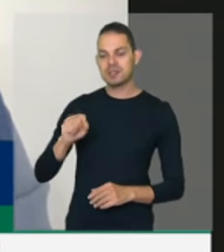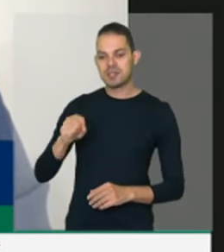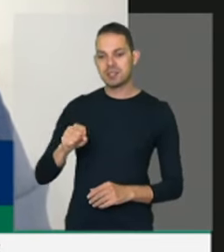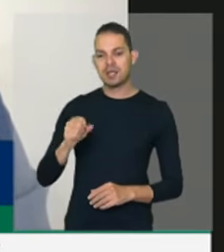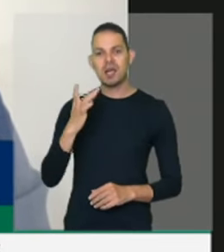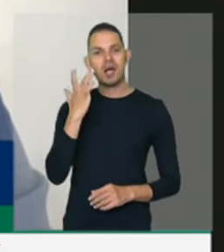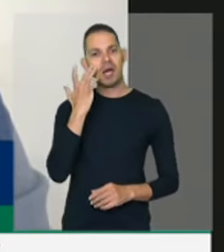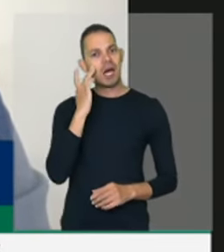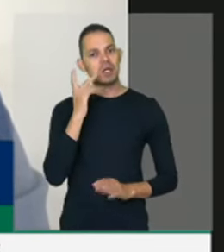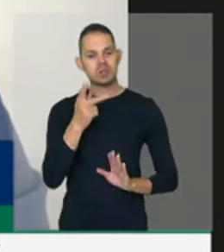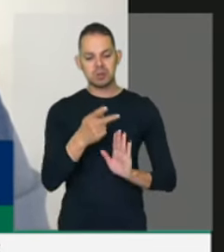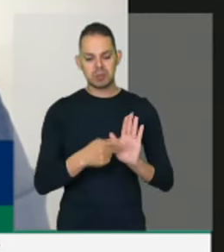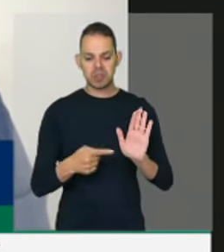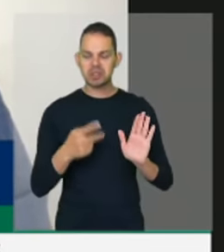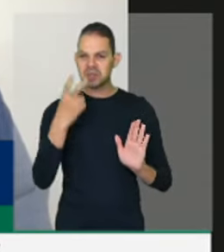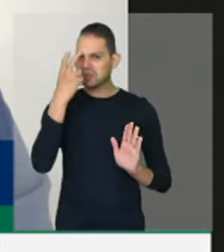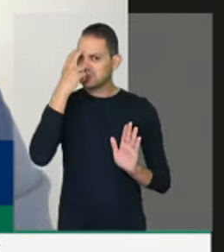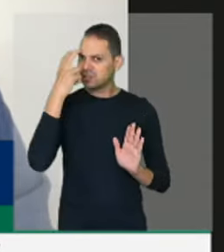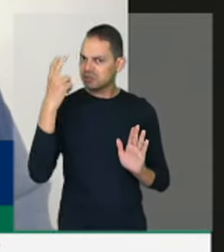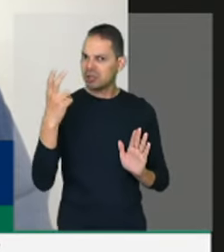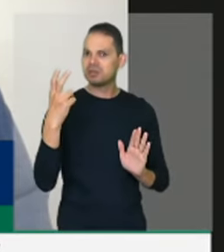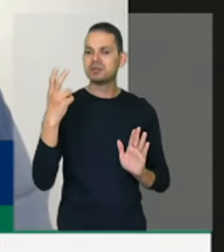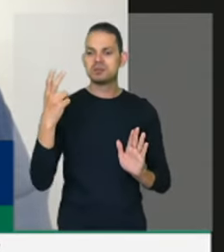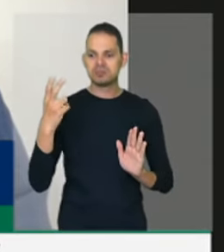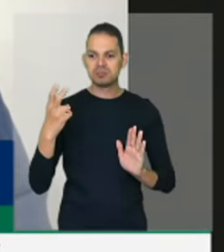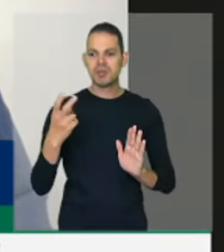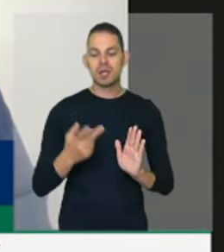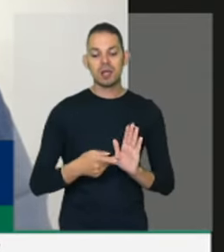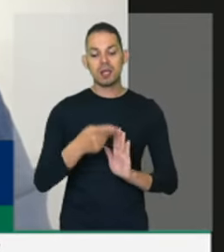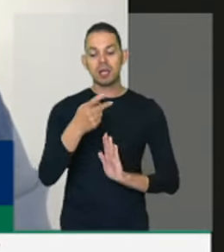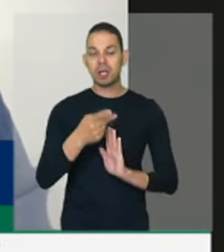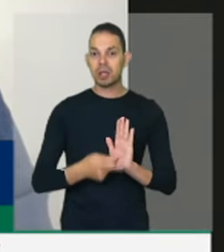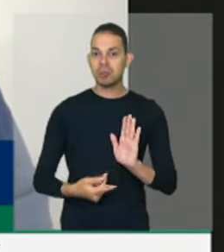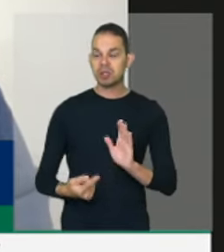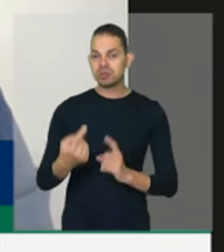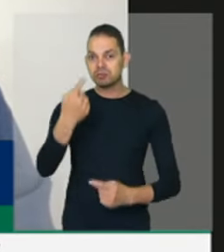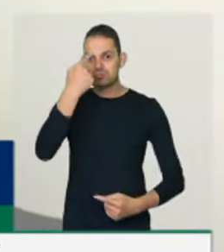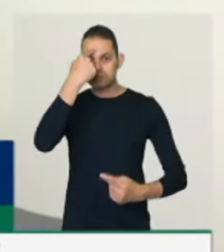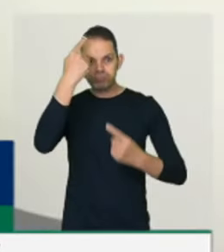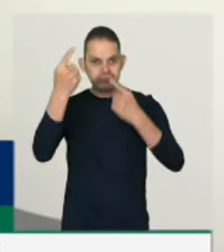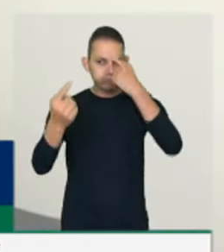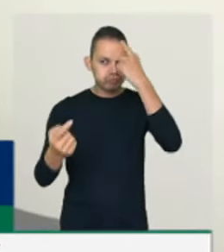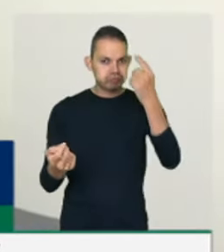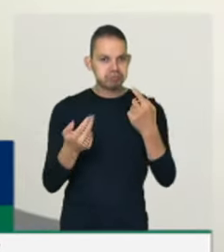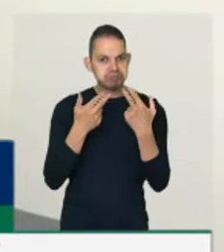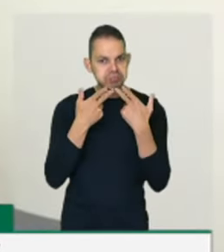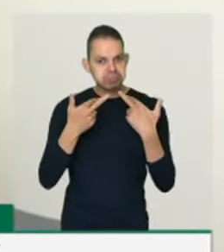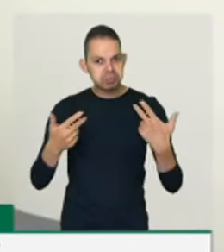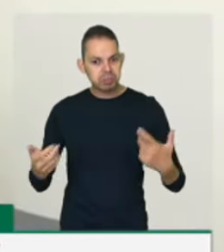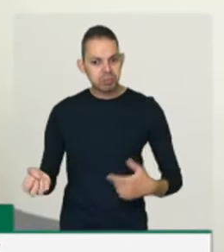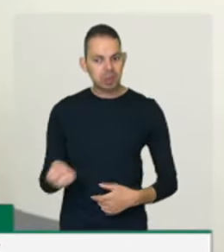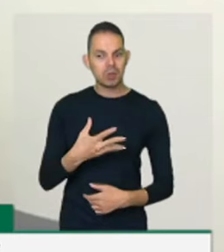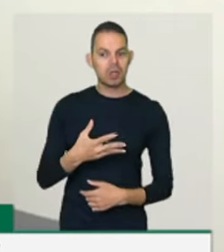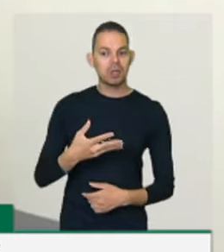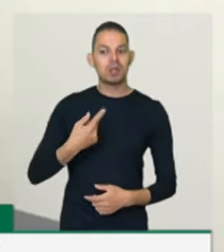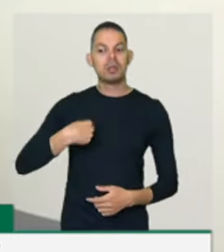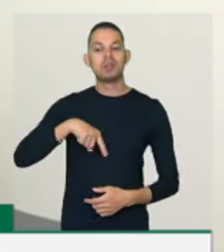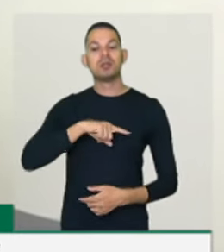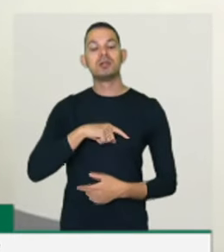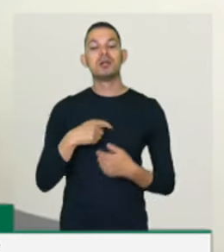INTELIGENTE.... É UM PROJETO CRIATIVO E QUE... NÓS PRECISAMOS CAMINHAR NESSA DIREÇÃO. . É CLARO QUE... A OBSERVAÇÃO DO DEPUTADO